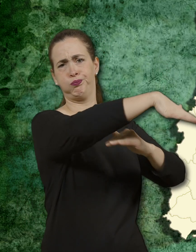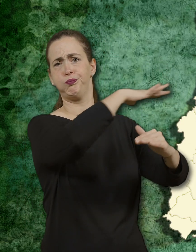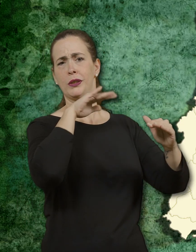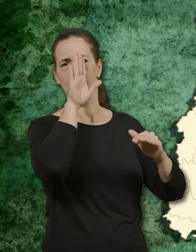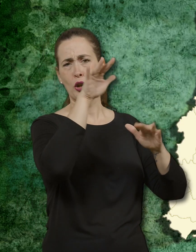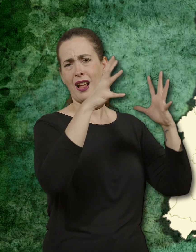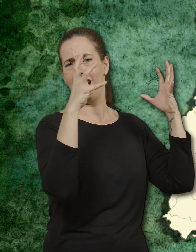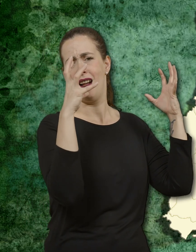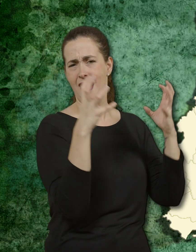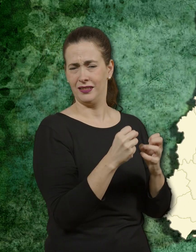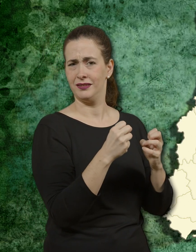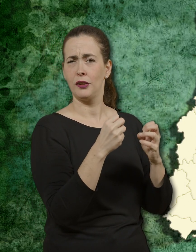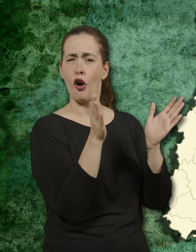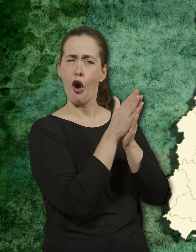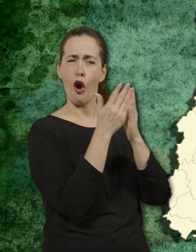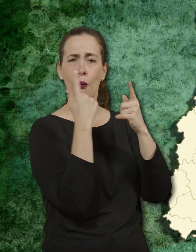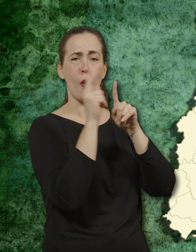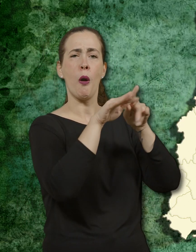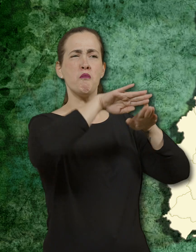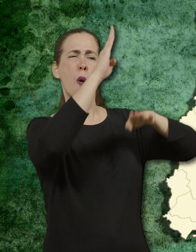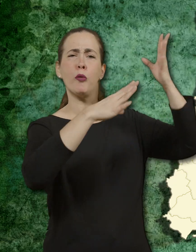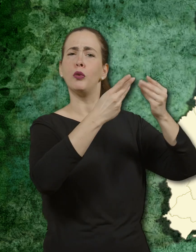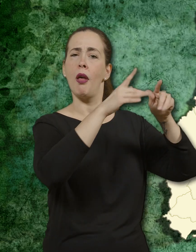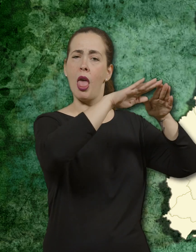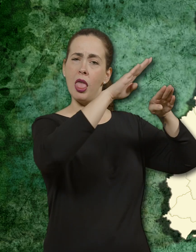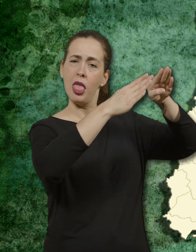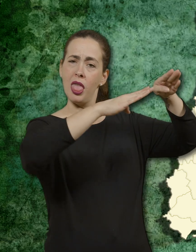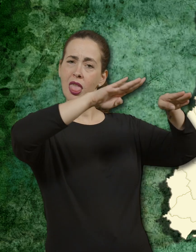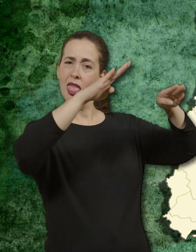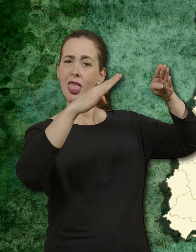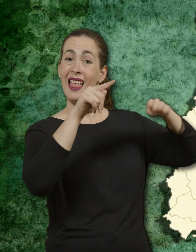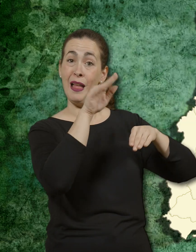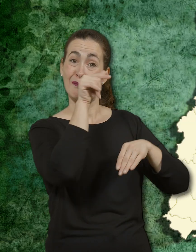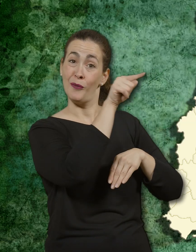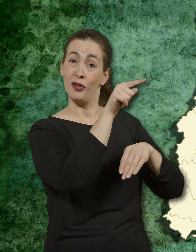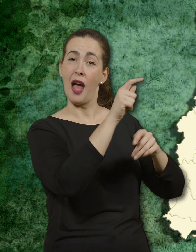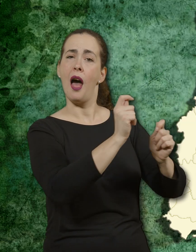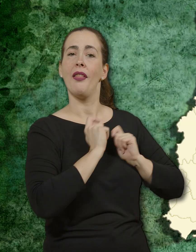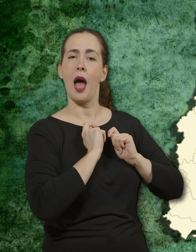que l'envolten i que adopten el símil de les vores d'una mitològica petxina